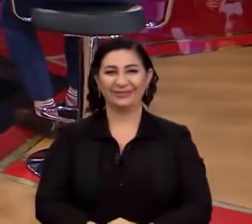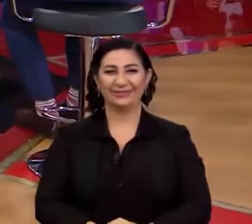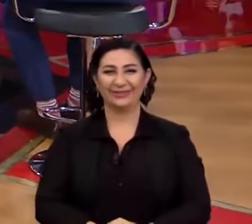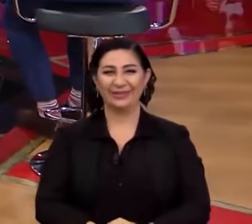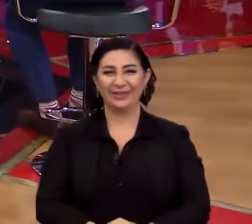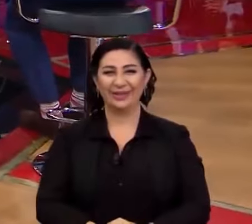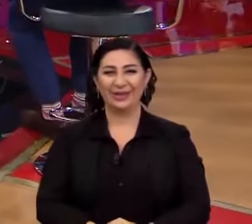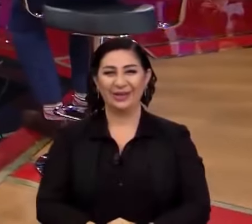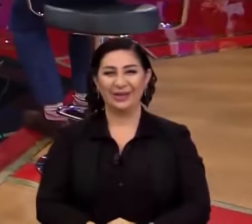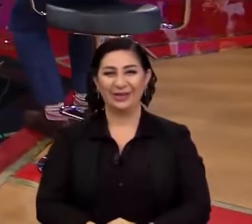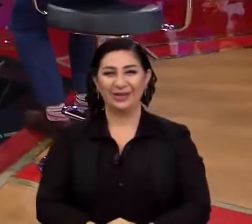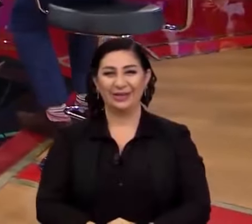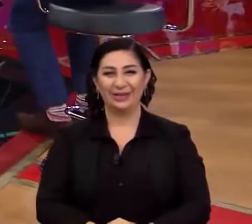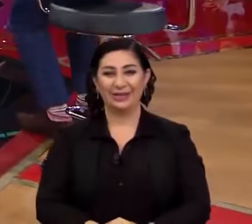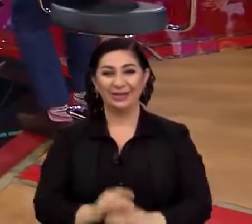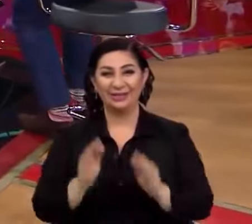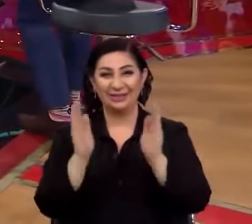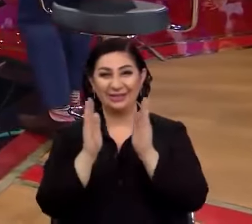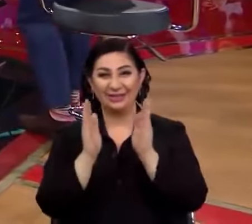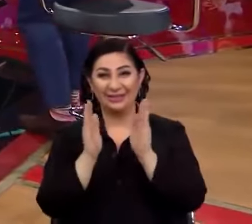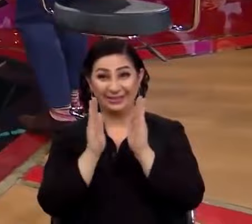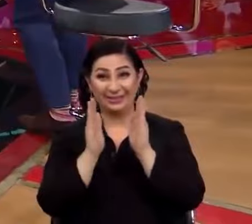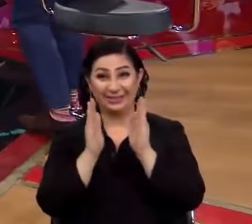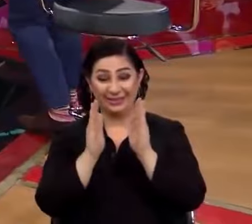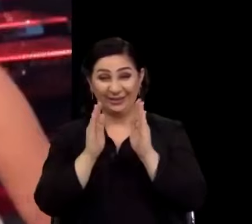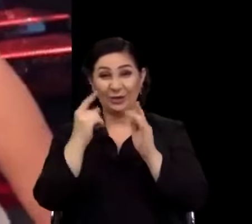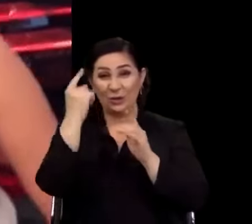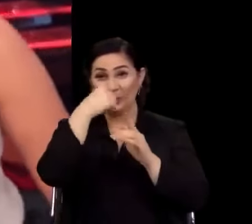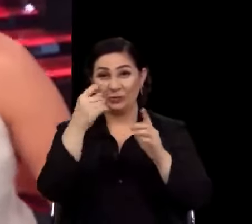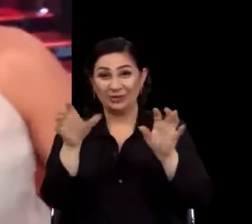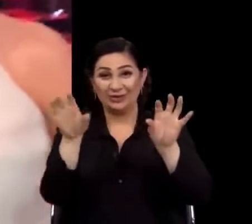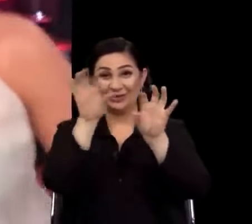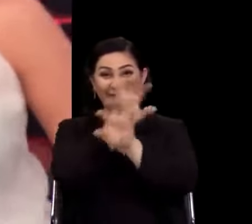şöyle biraz yan yana gelseniz şimdi yüz değiştirme yapacağım